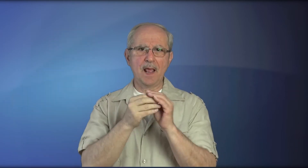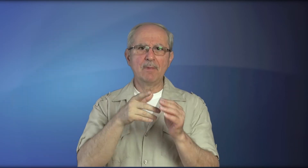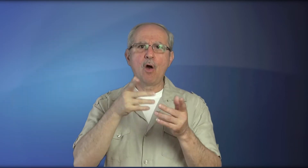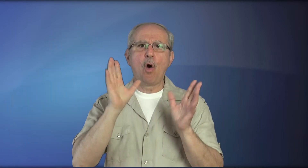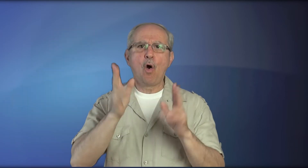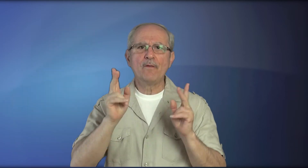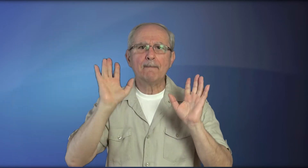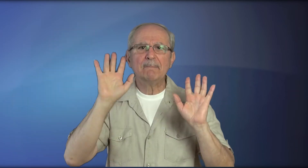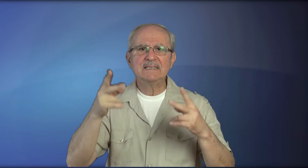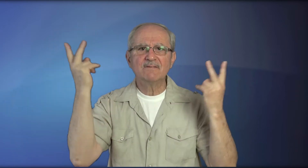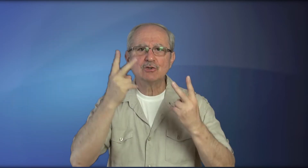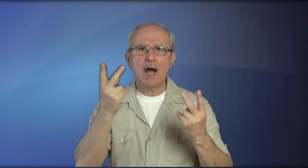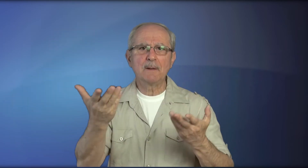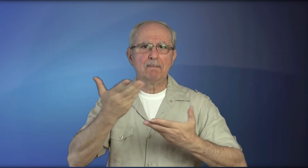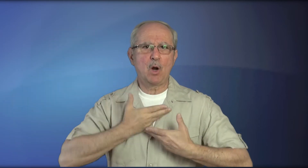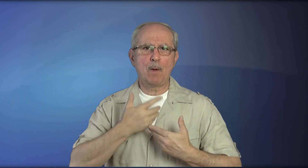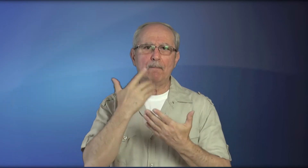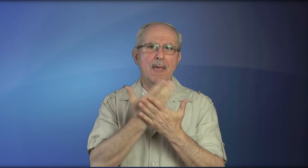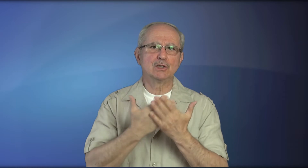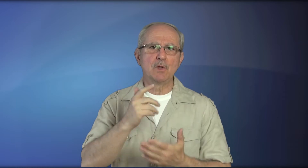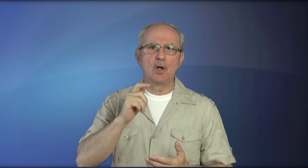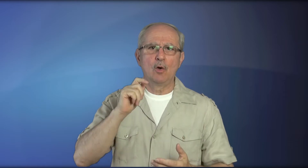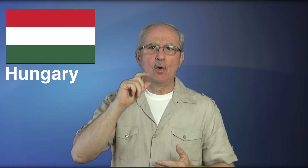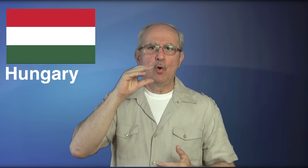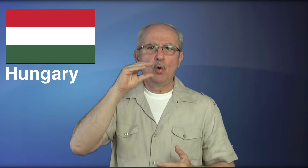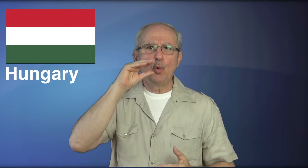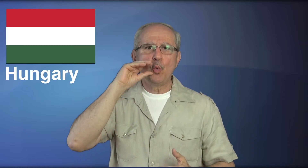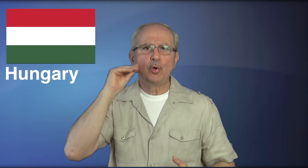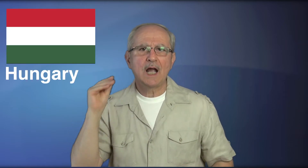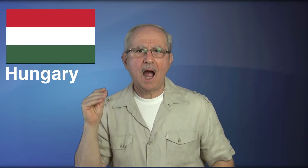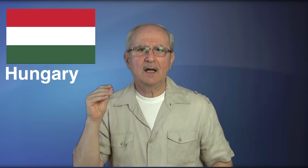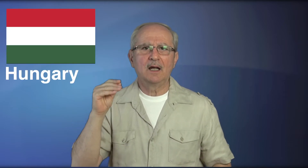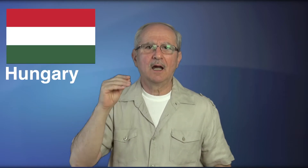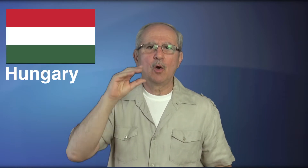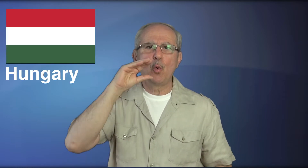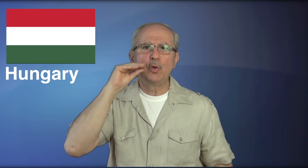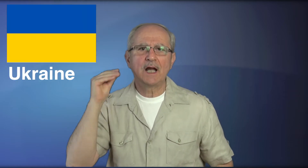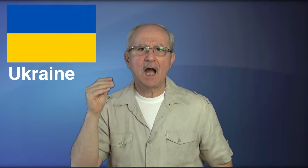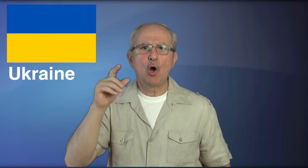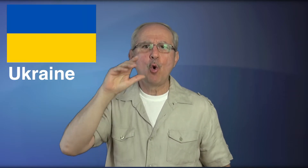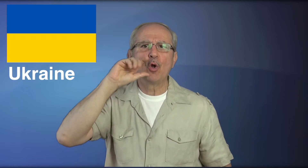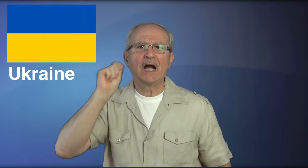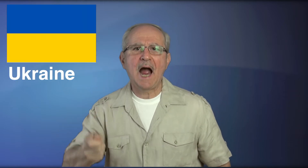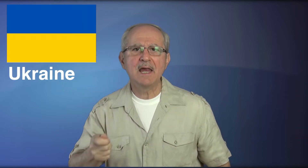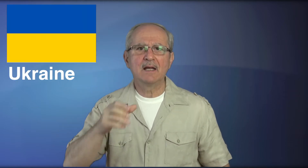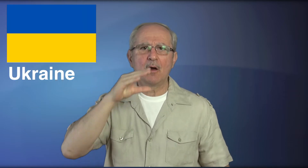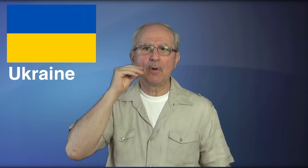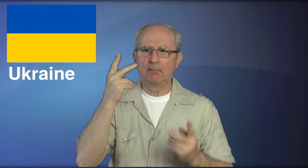Es ist problematisch, weil es führt oft zu Missverständnissen. Wie diese Geste Gesten sind: Ungarn, Ungarn ... .Ukraine, Ukraine, Bulgarien.